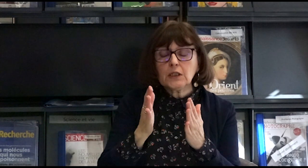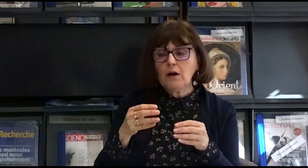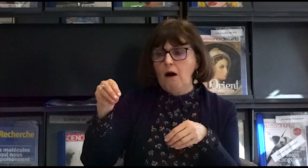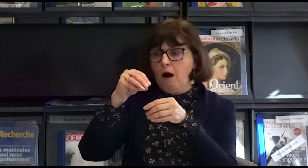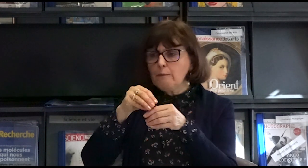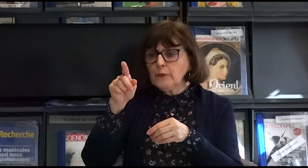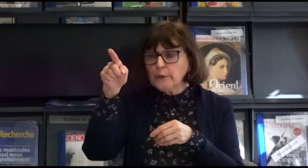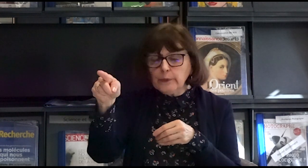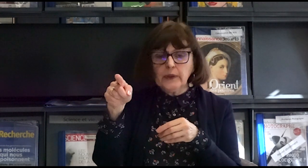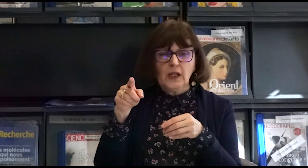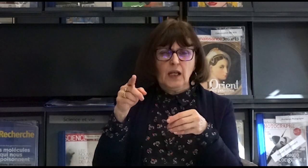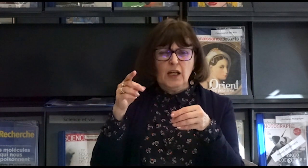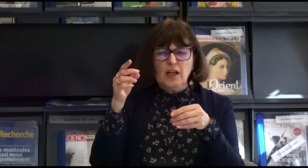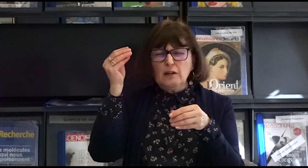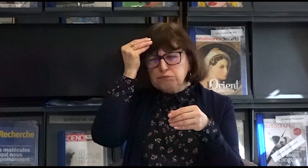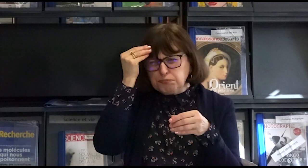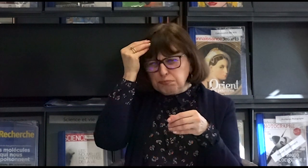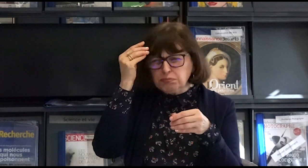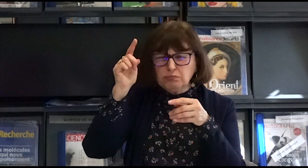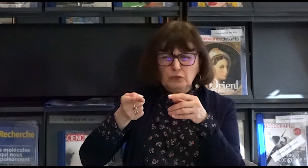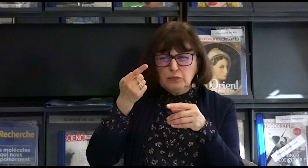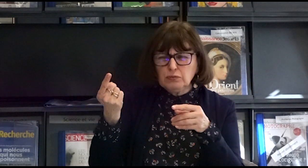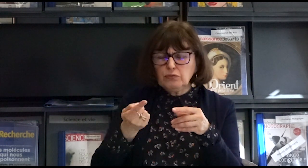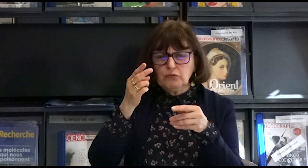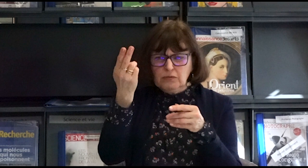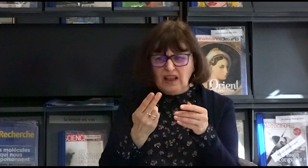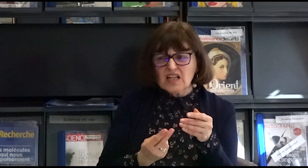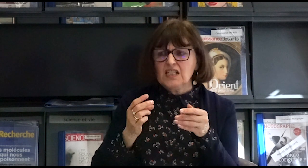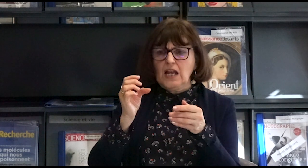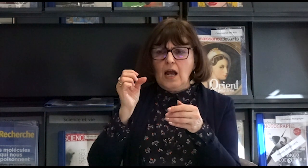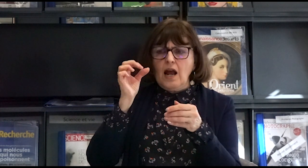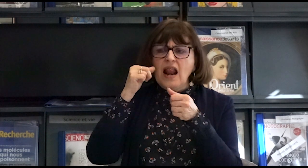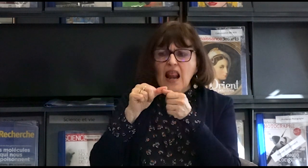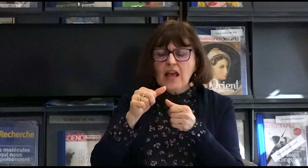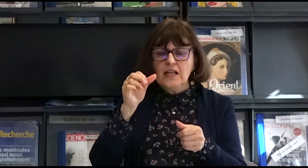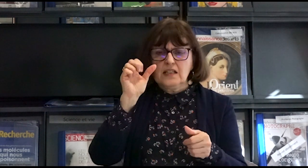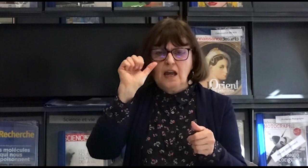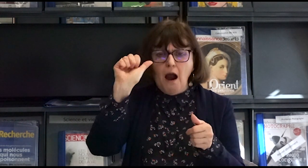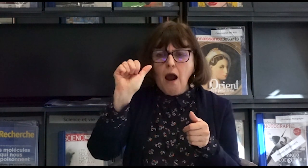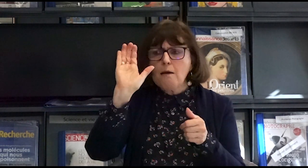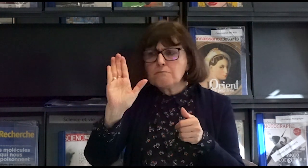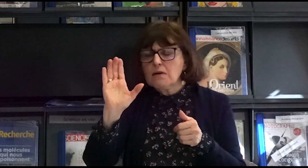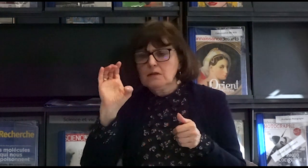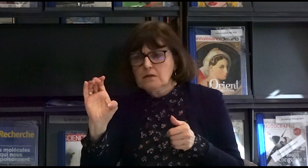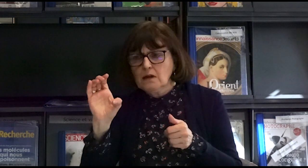Et on pouvait clairement voir dans son œuvre qu'il s'intéressait beaucoup à l'alphabet.